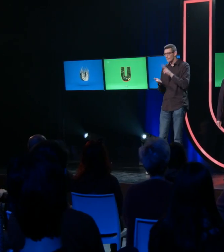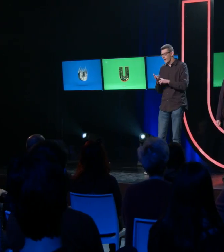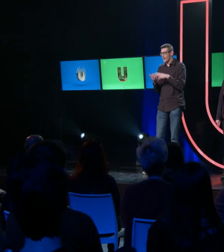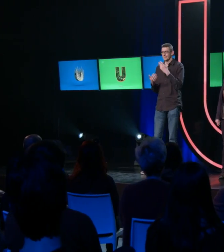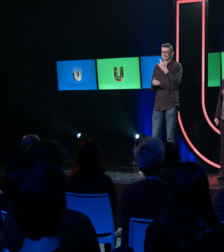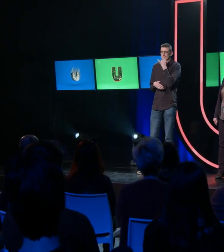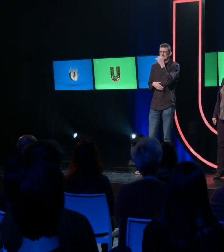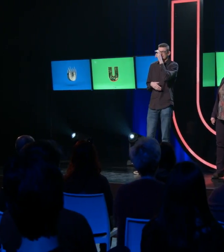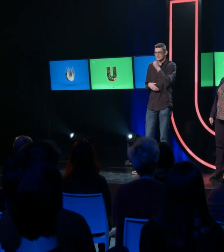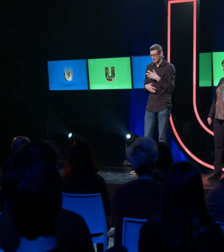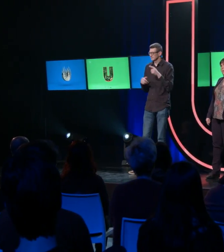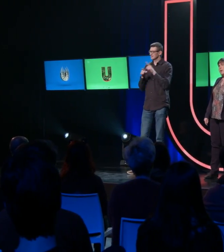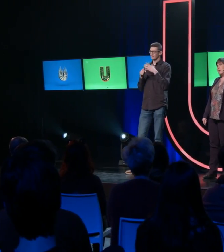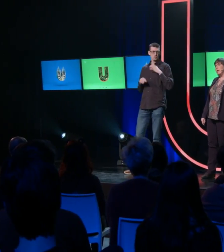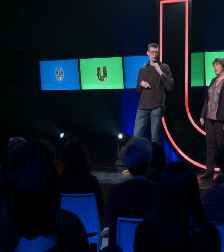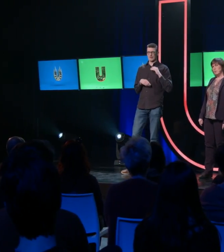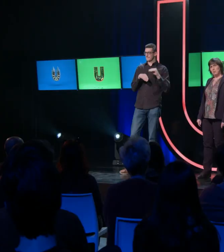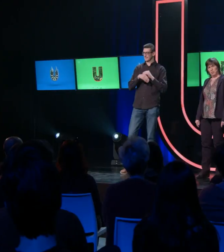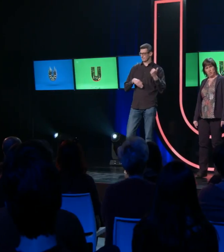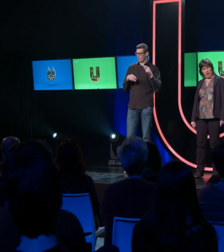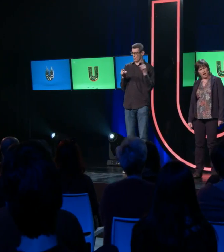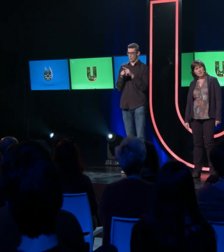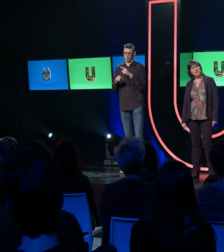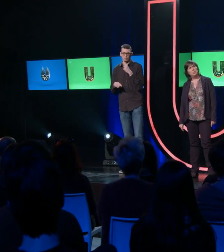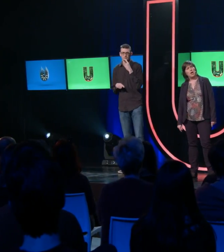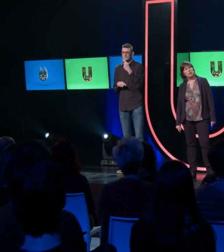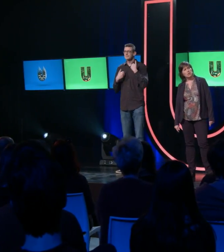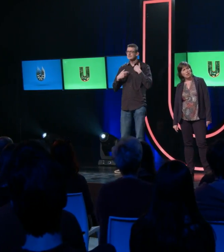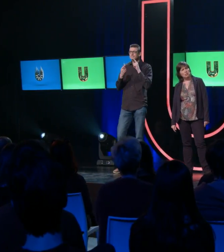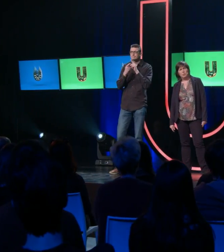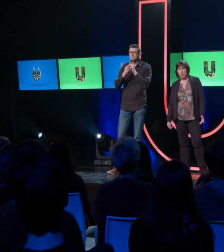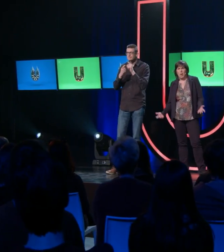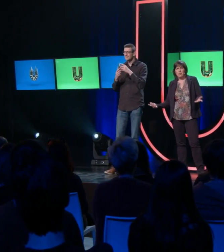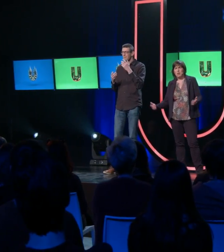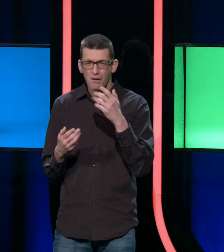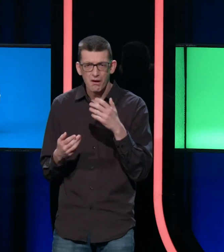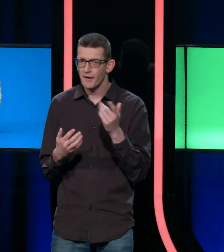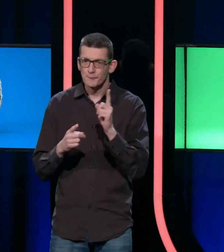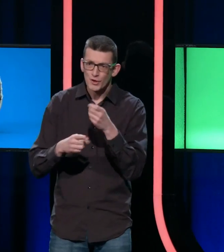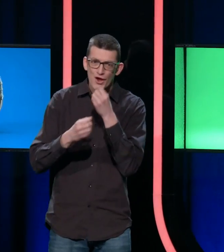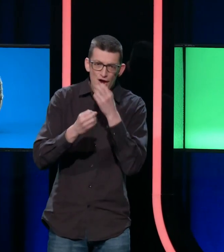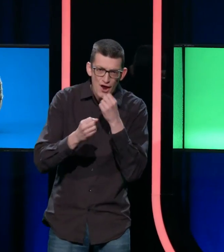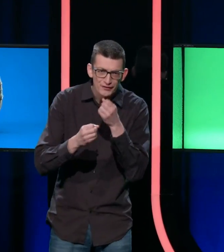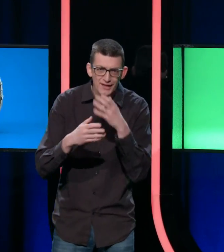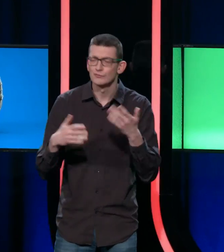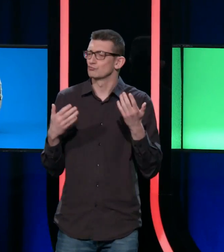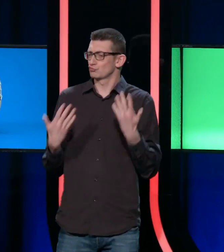Ik geef vakken over Vlaamse Gebarentaal. Vlaamse Gebarentaal? Gebarentaal is toch gewoon universeel?